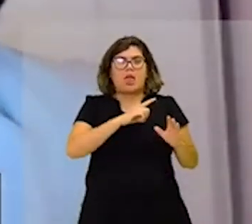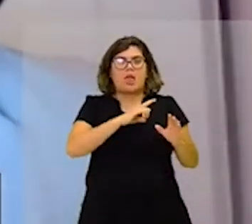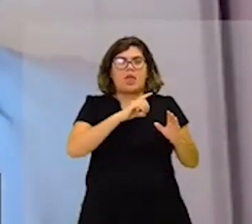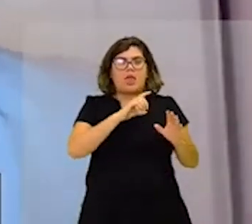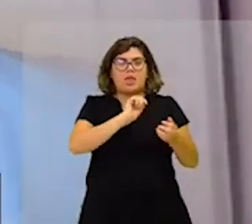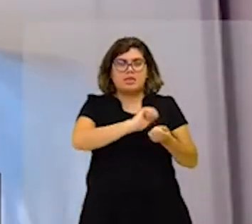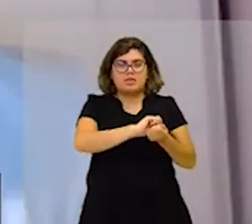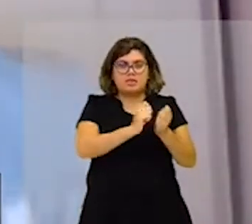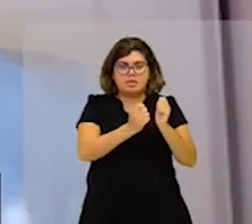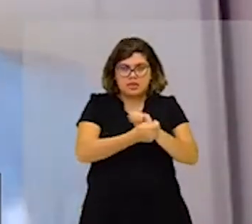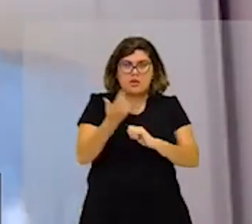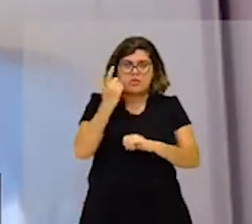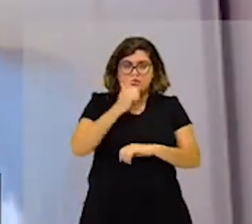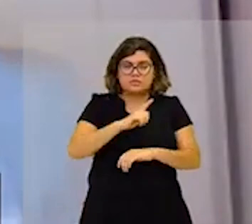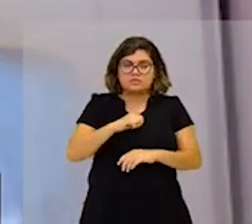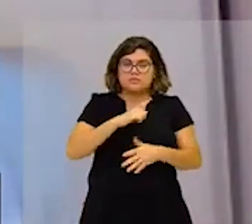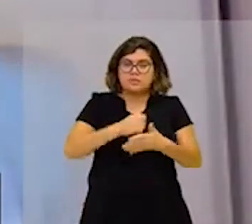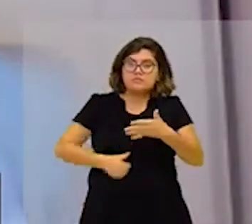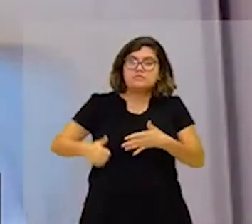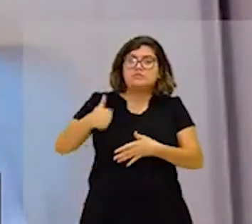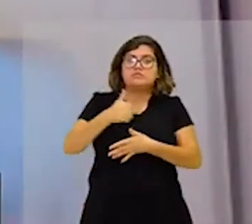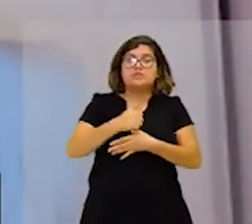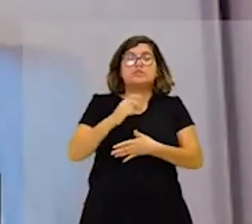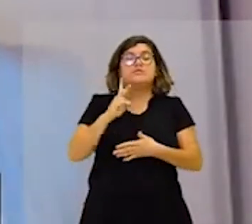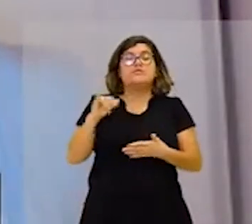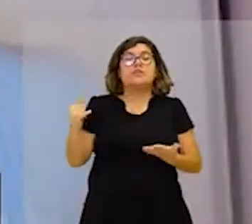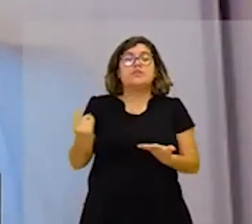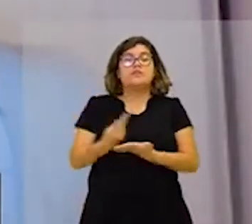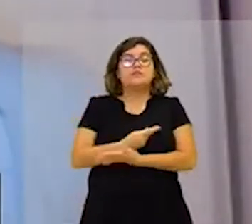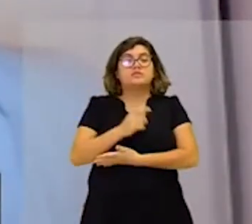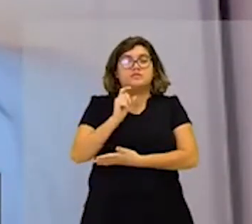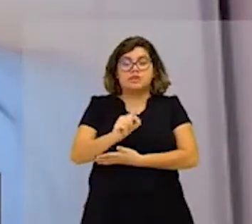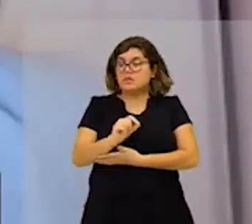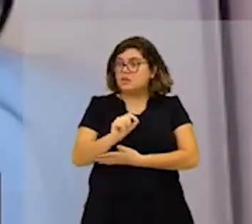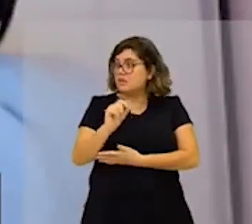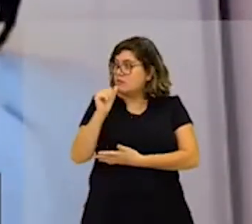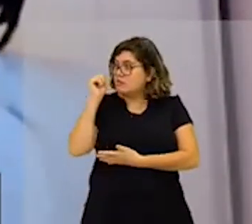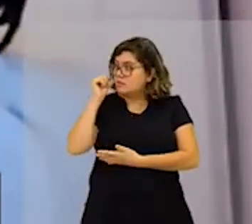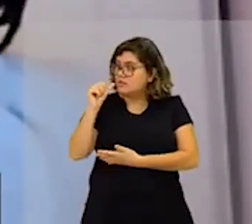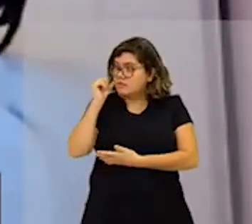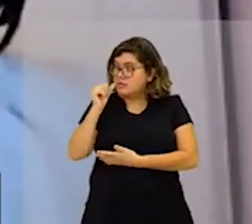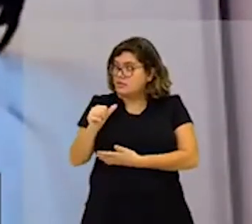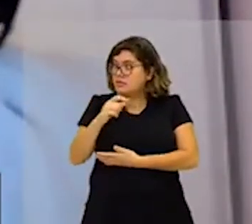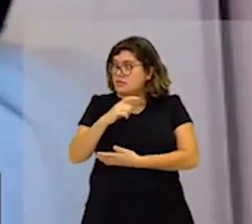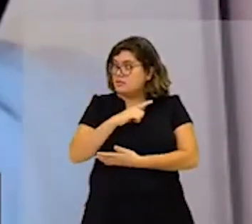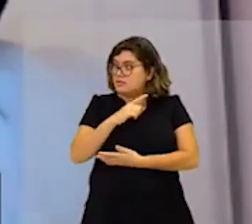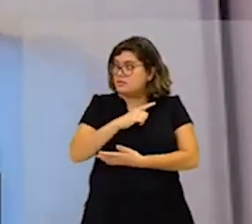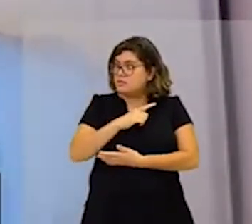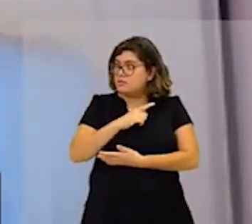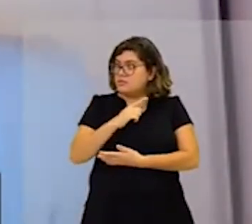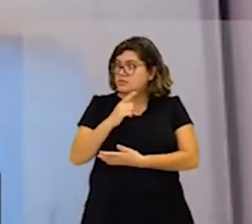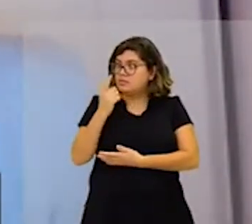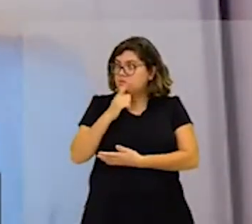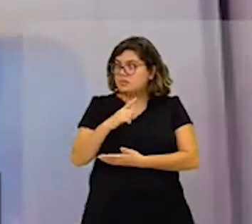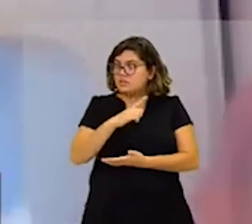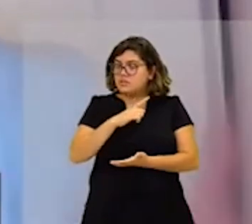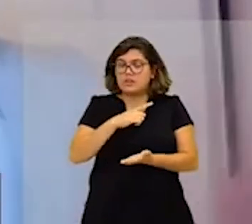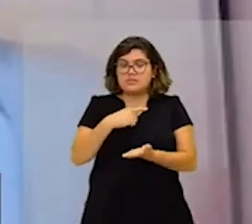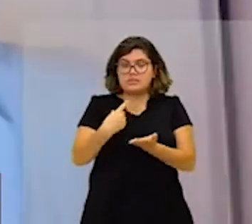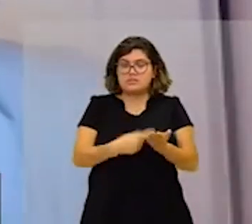O Privilégio o que vai acontecer aqui é mulheres brancas são mais notáveis de umas passadas de 11